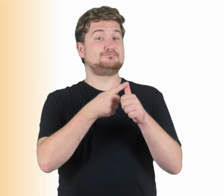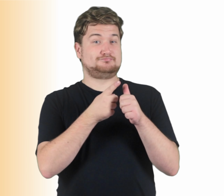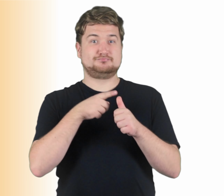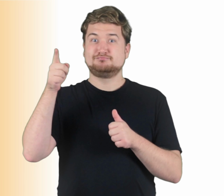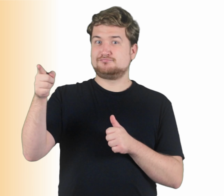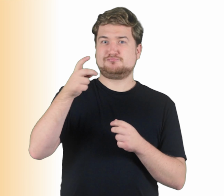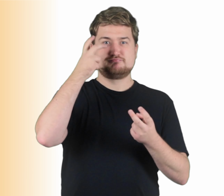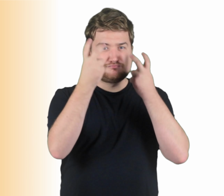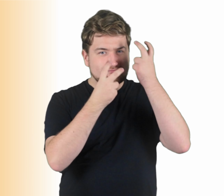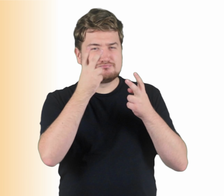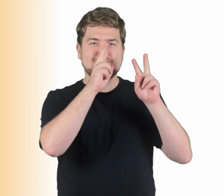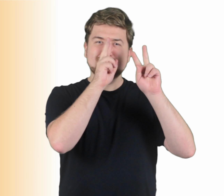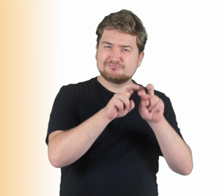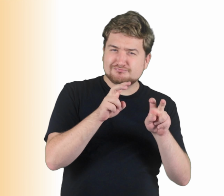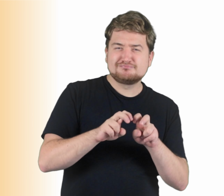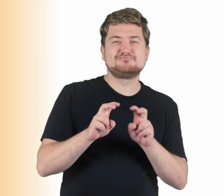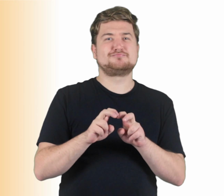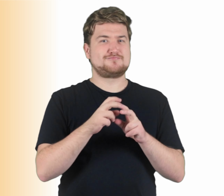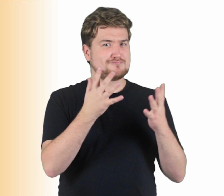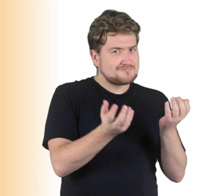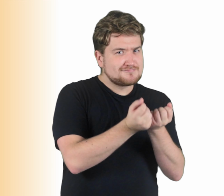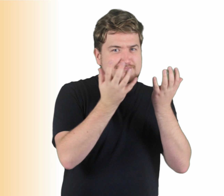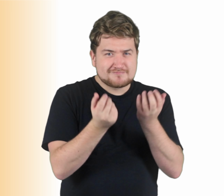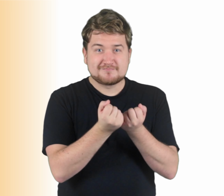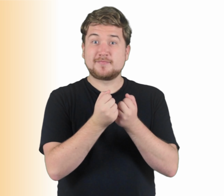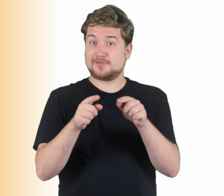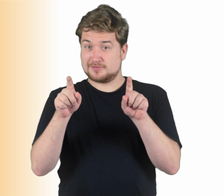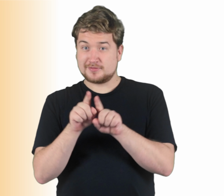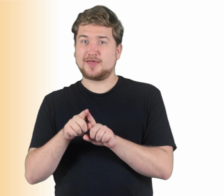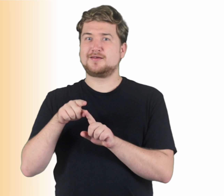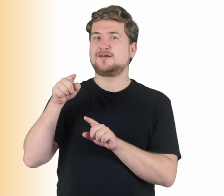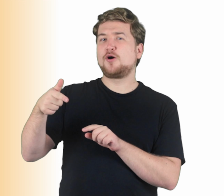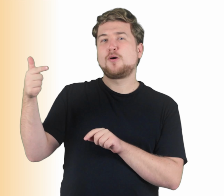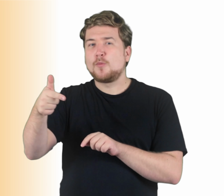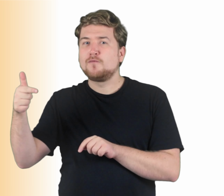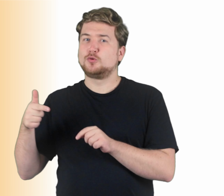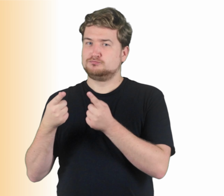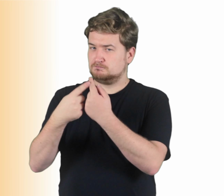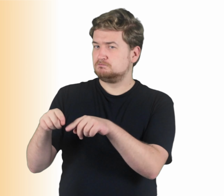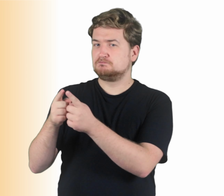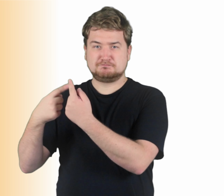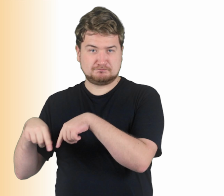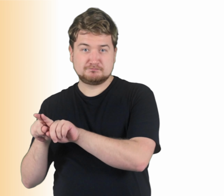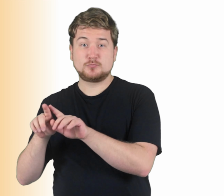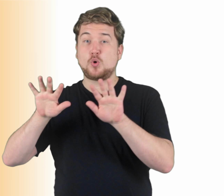Pierwsza - eksploruje i podejmuje zobowiązania,